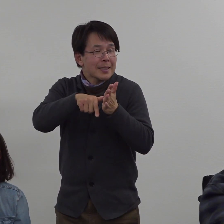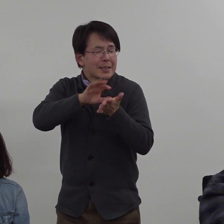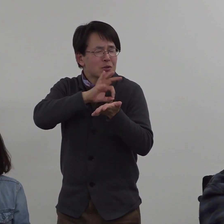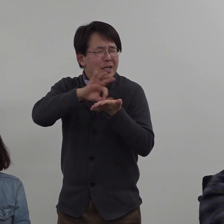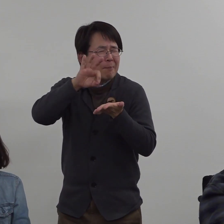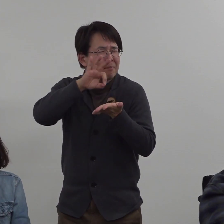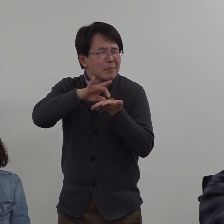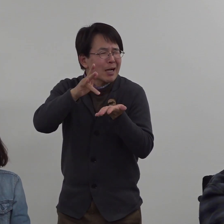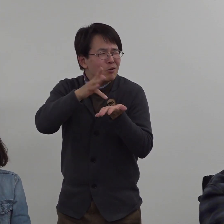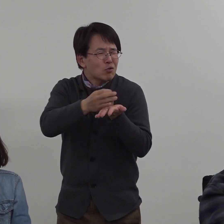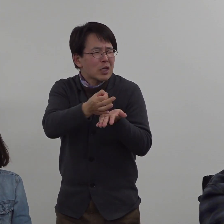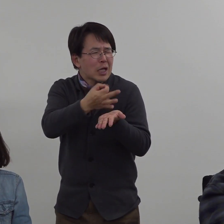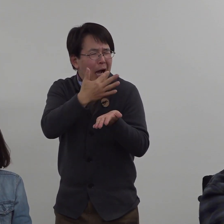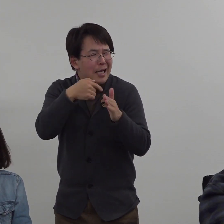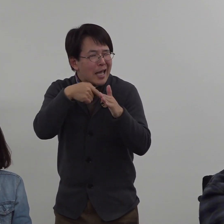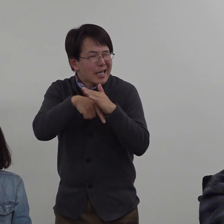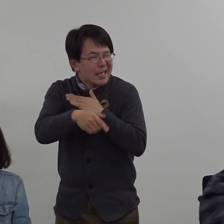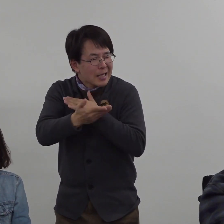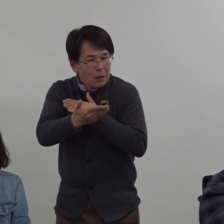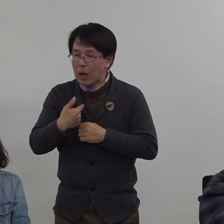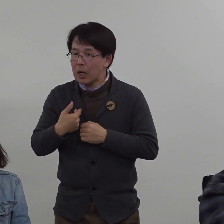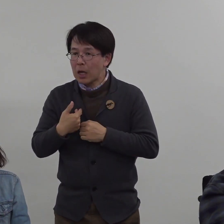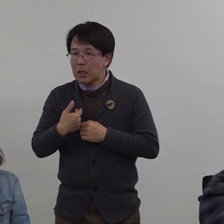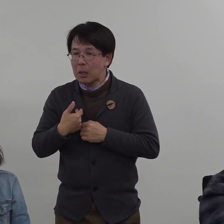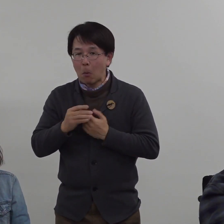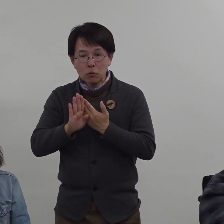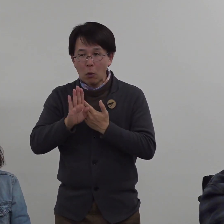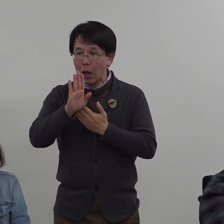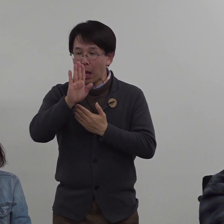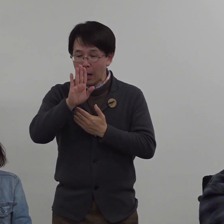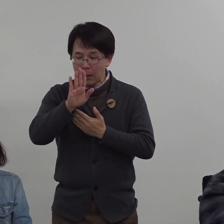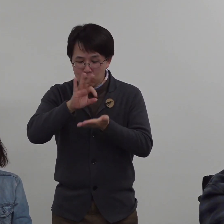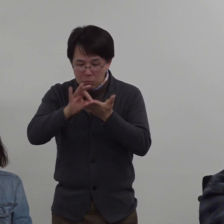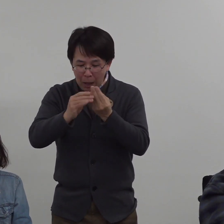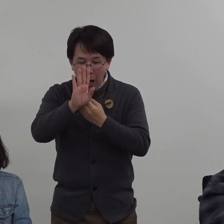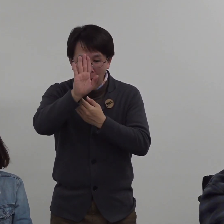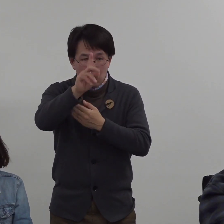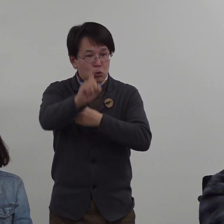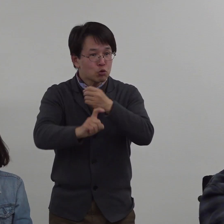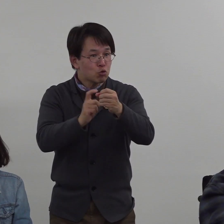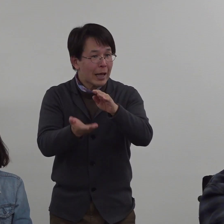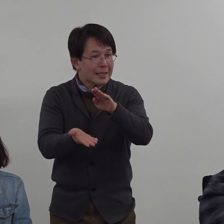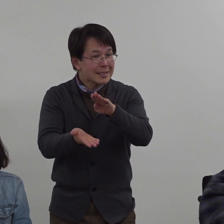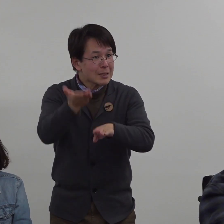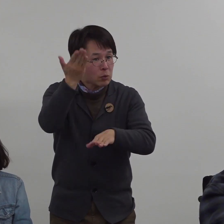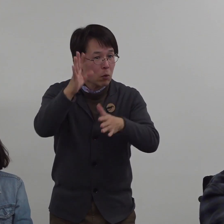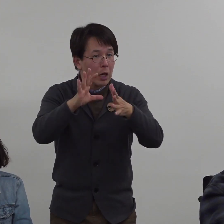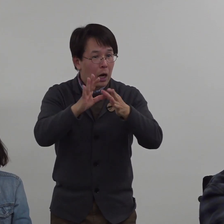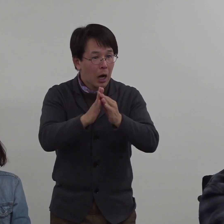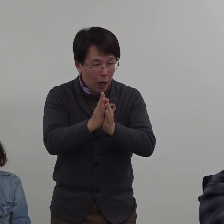でも言われたのがそれから10年 以上経ってからだったのでカルテも残ってませんでしたし